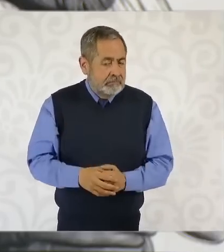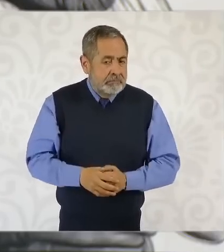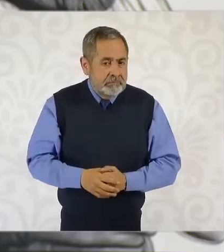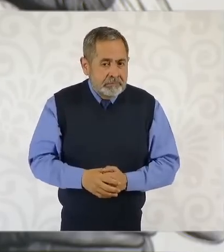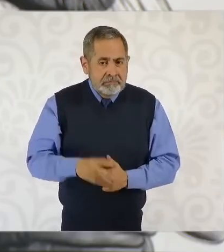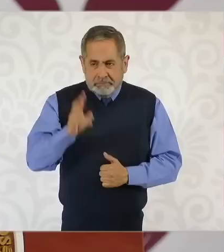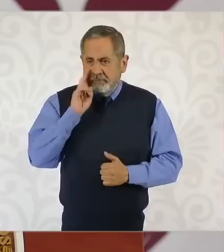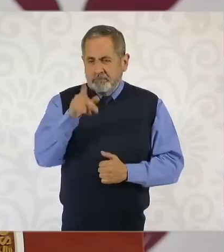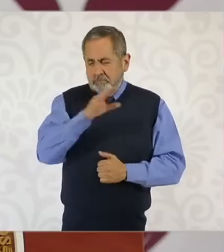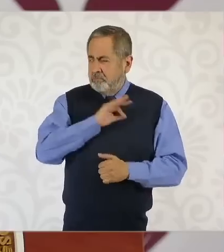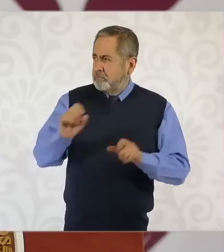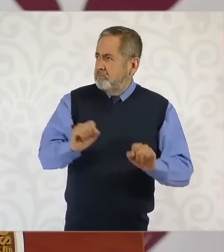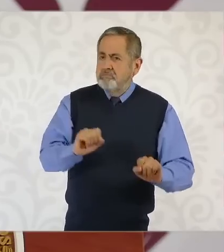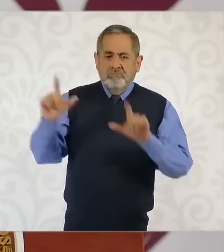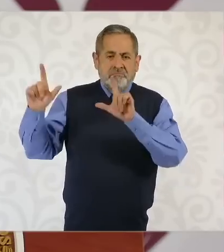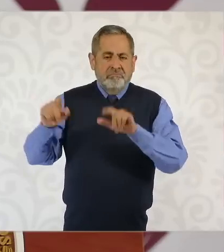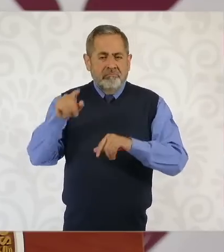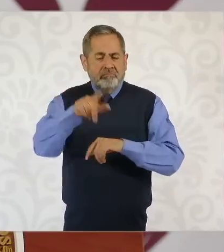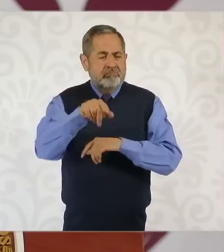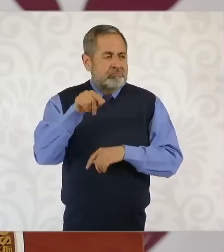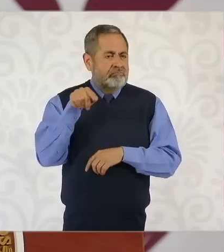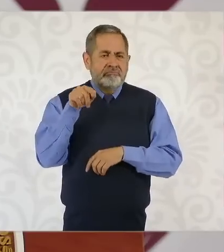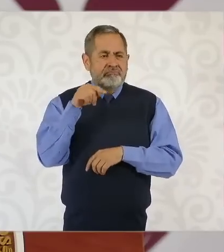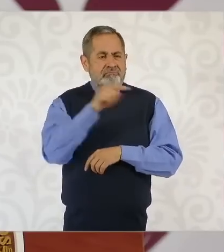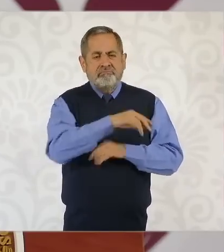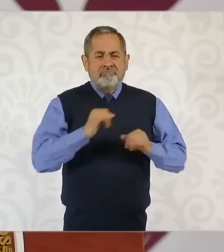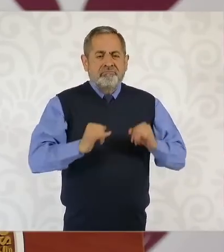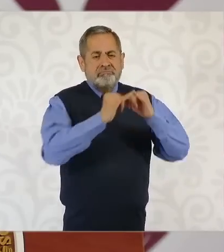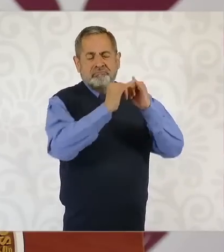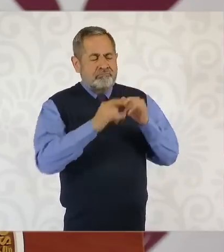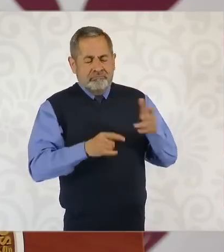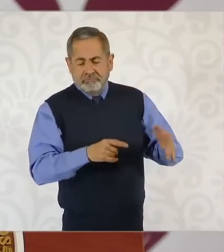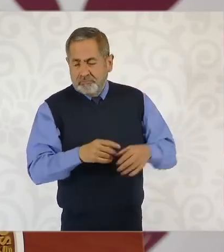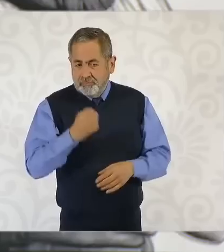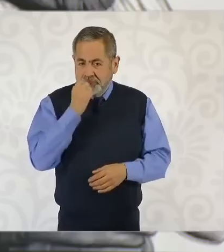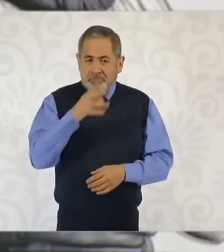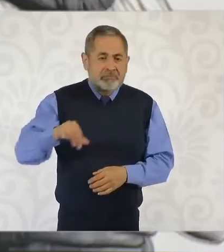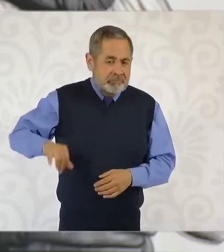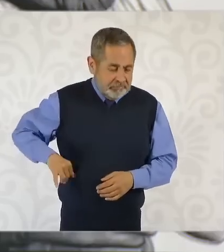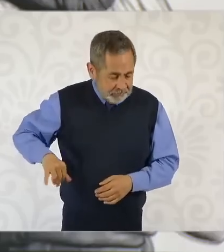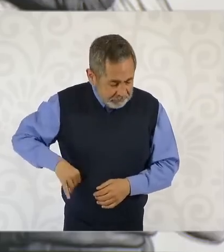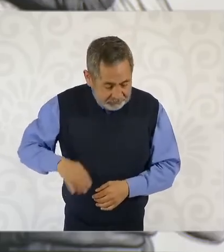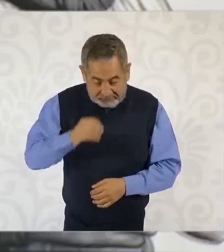puedes ponerlo de este instituto es muy interesante muy muy interesante